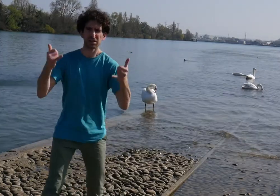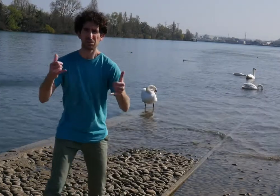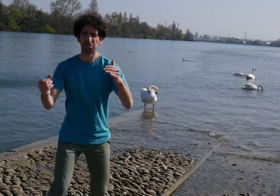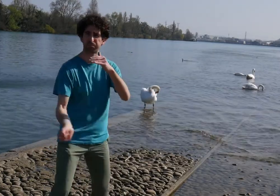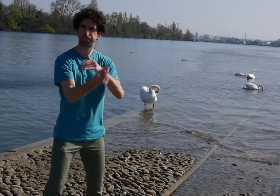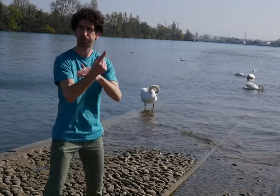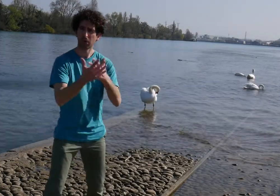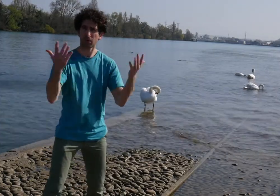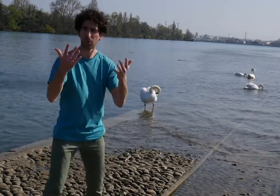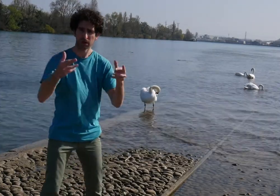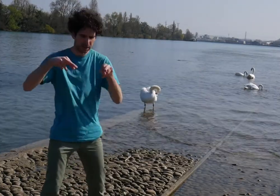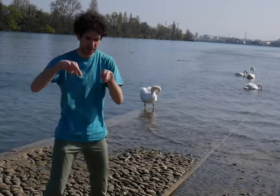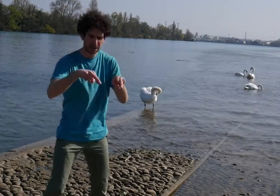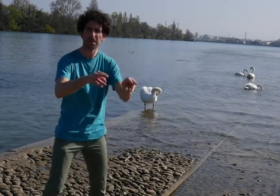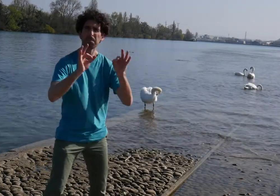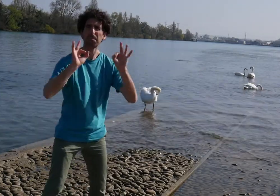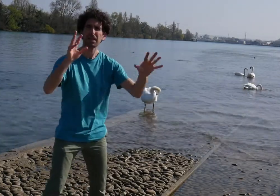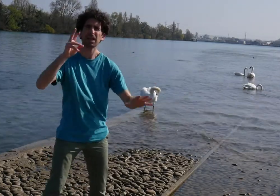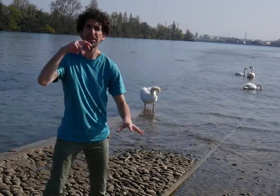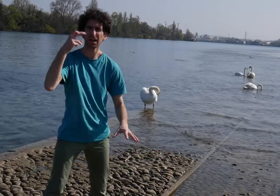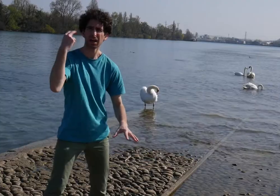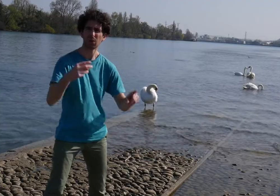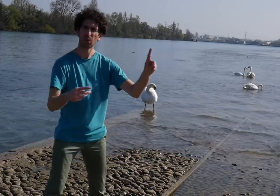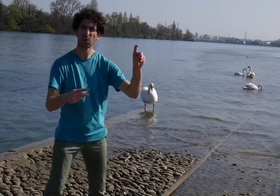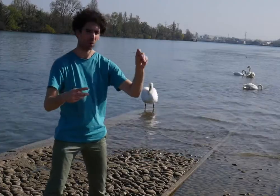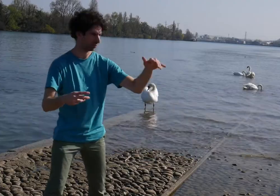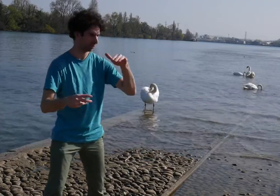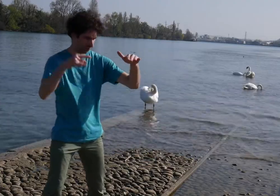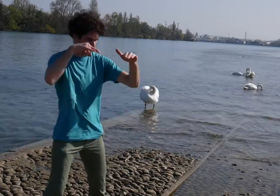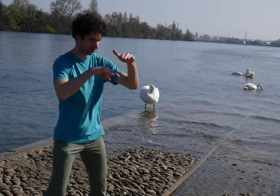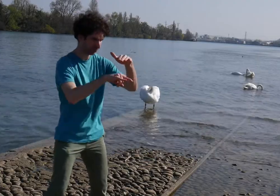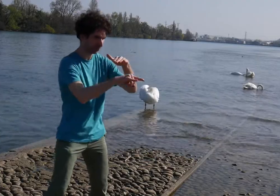Ici, qu'est-ce qui est original ? Un chemin de fer qui plonge dans l'eau.